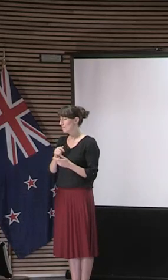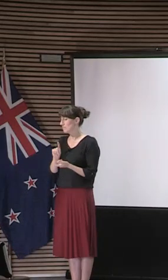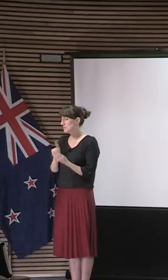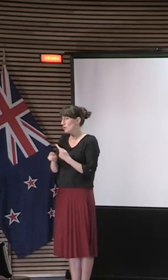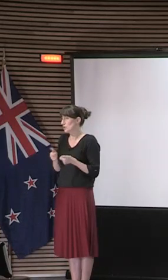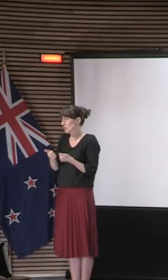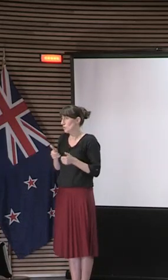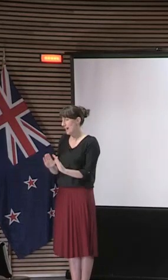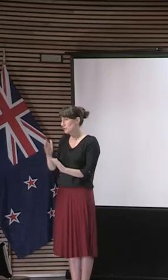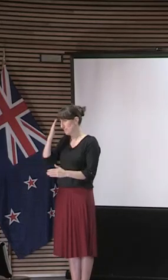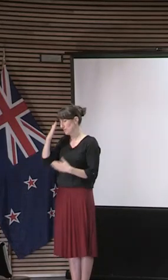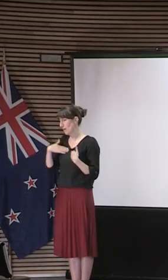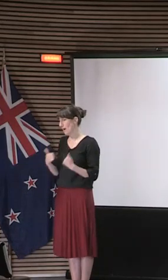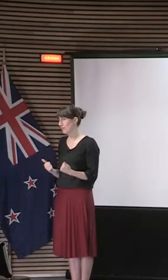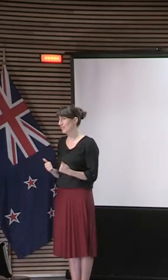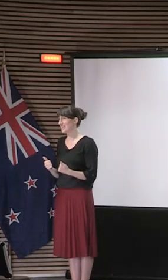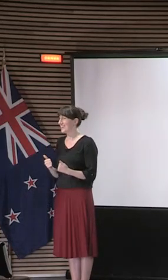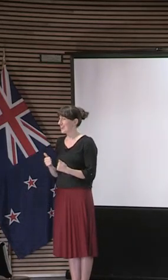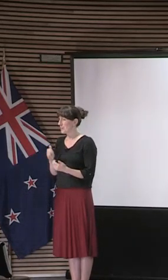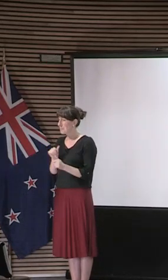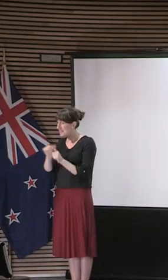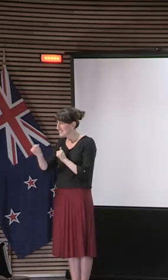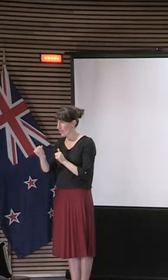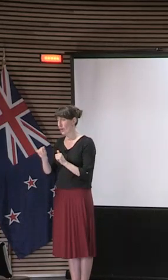nga taup3nga a te iwi i uru ki